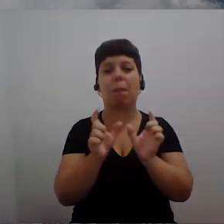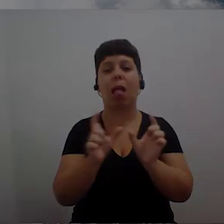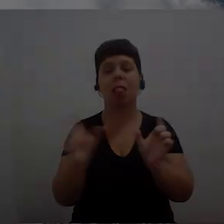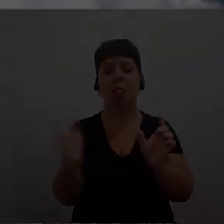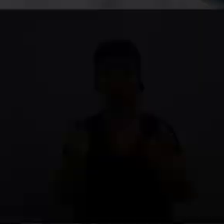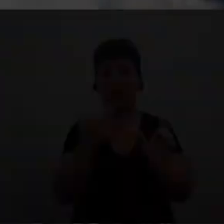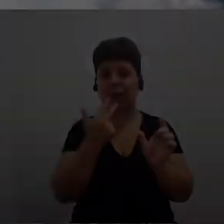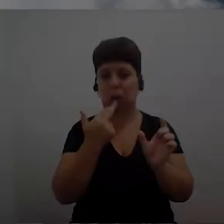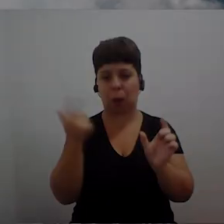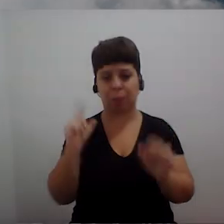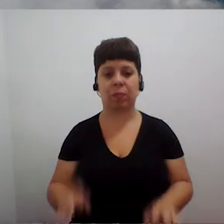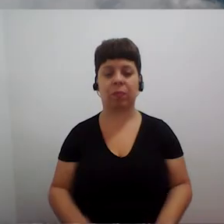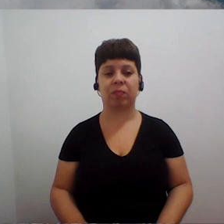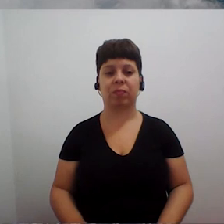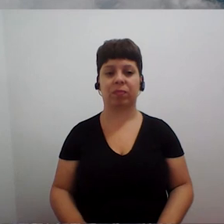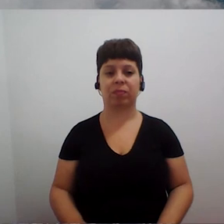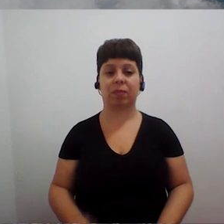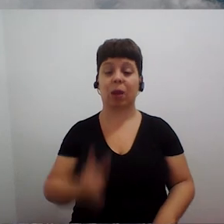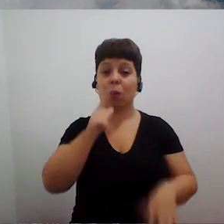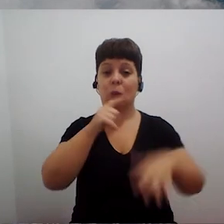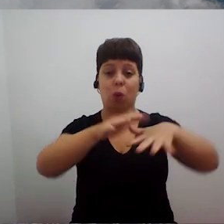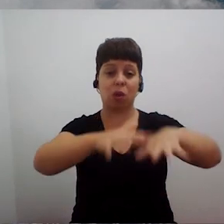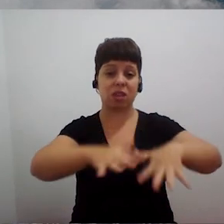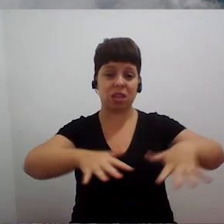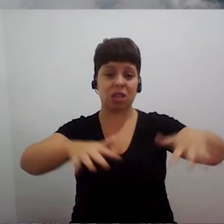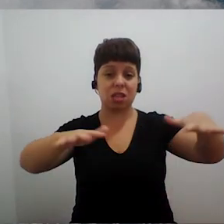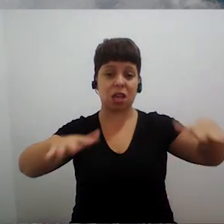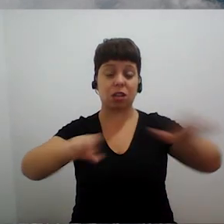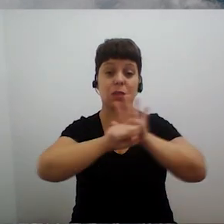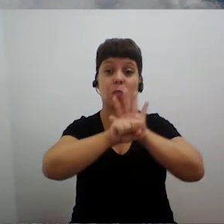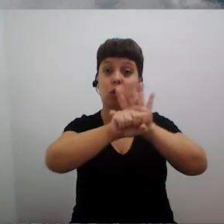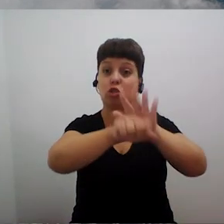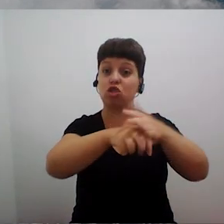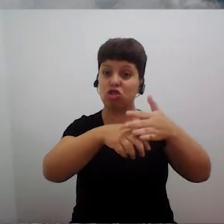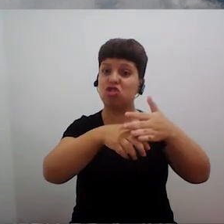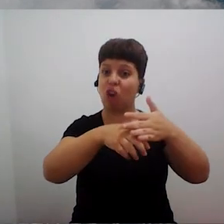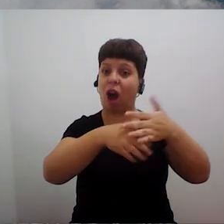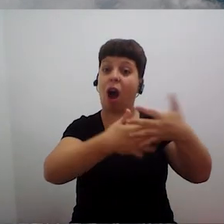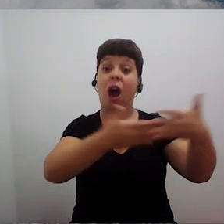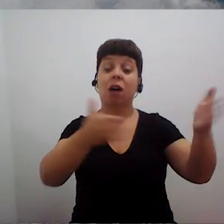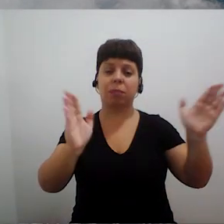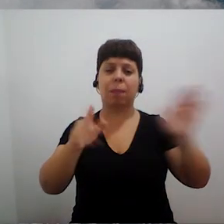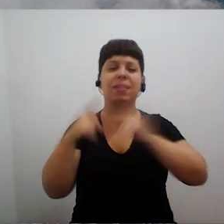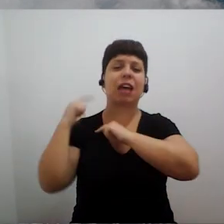O oceano tem uma simbologia muito ampla para a tradição budista japonesa até pela natureza